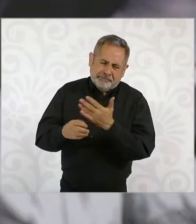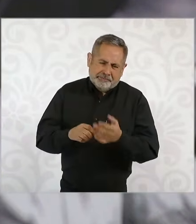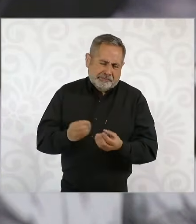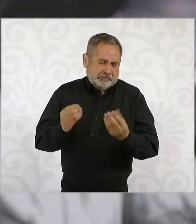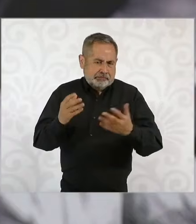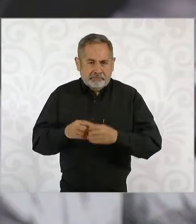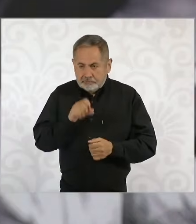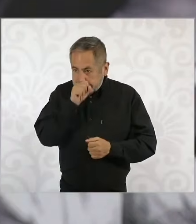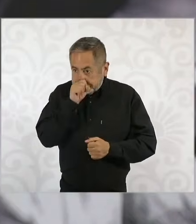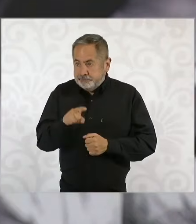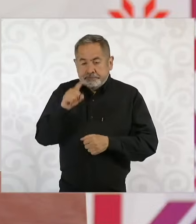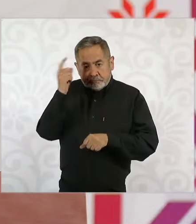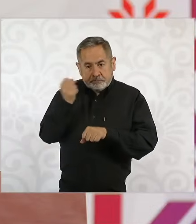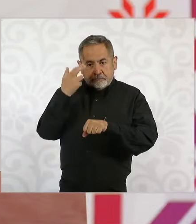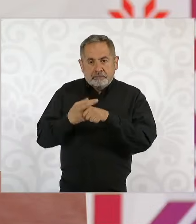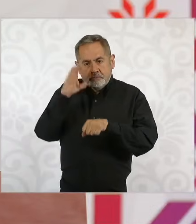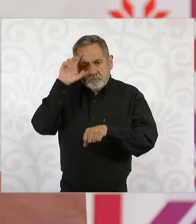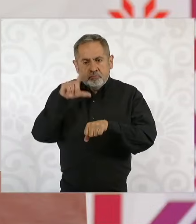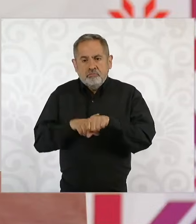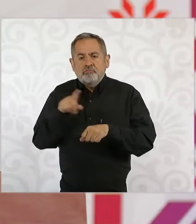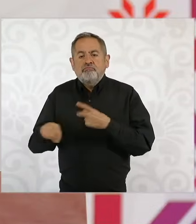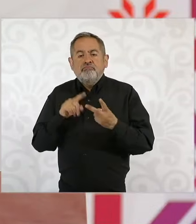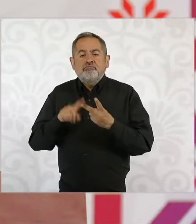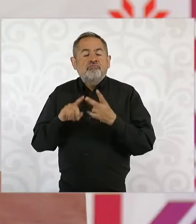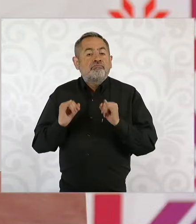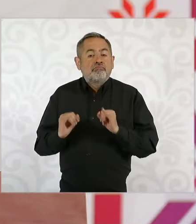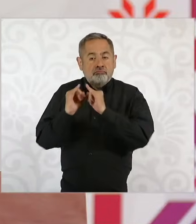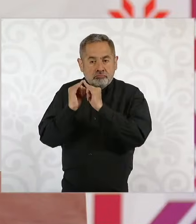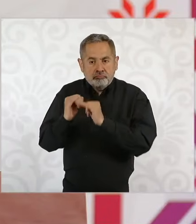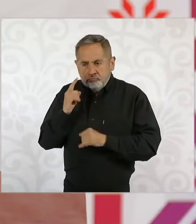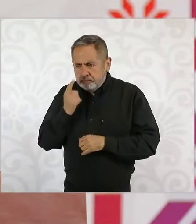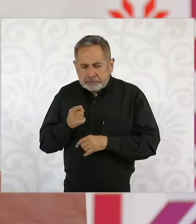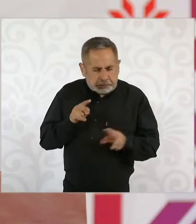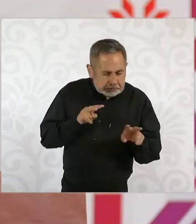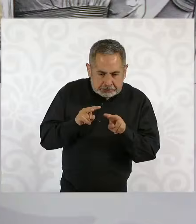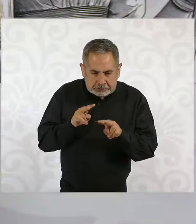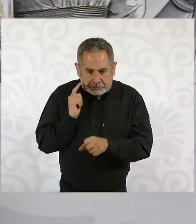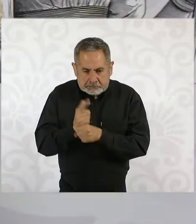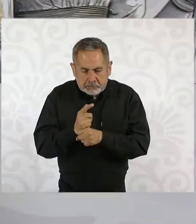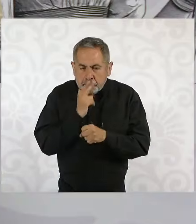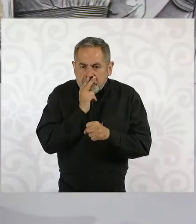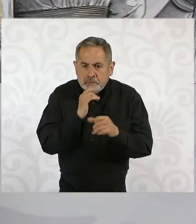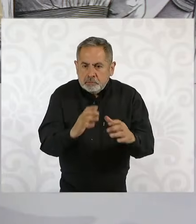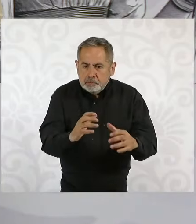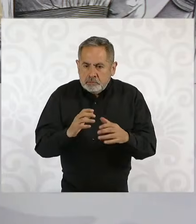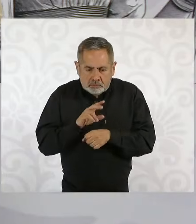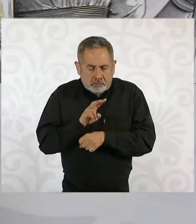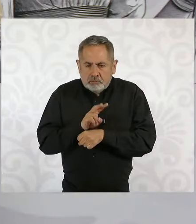Cultura y, por supuesto, el Instituto son para el cuidado, la conservación, la preservación y